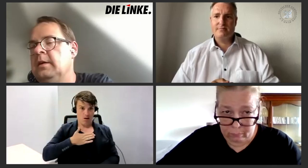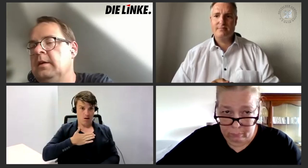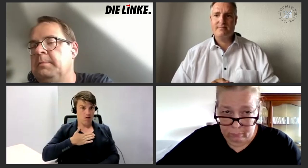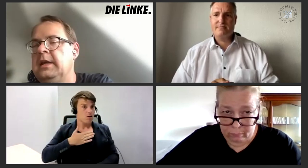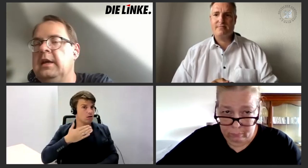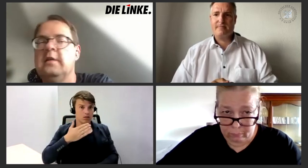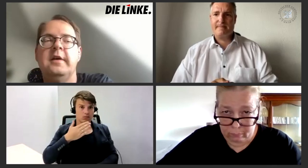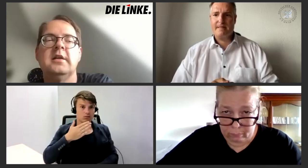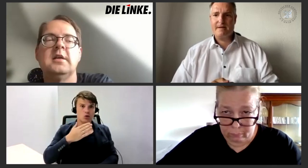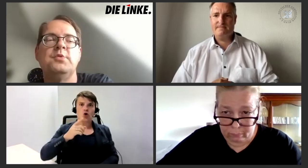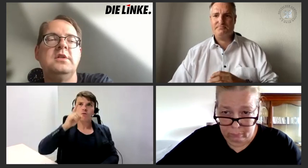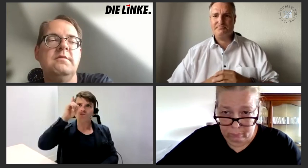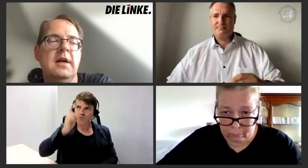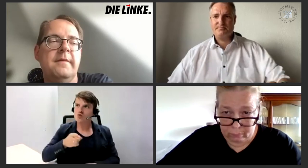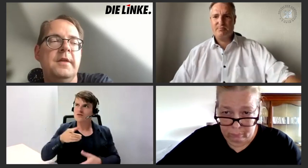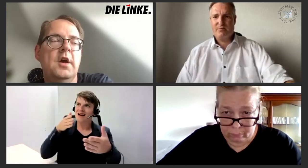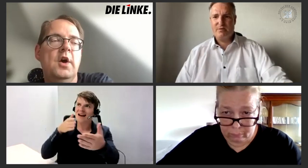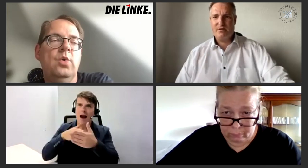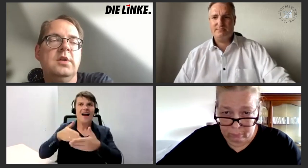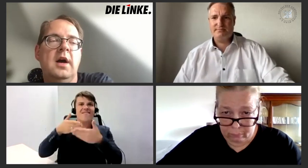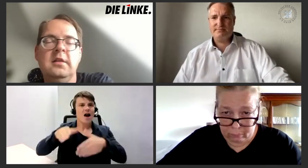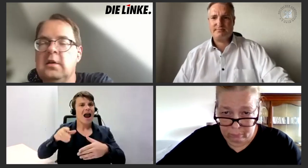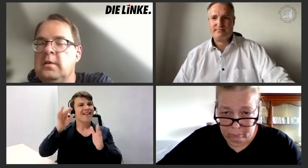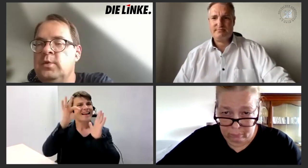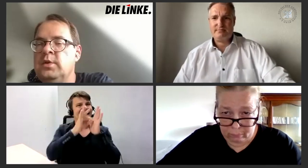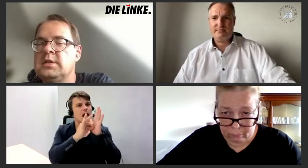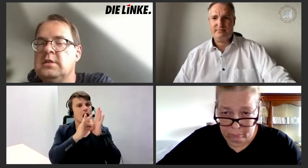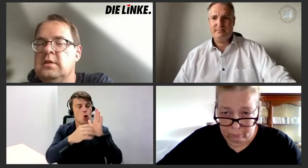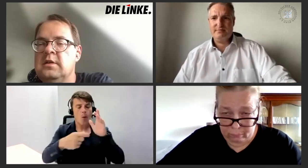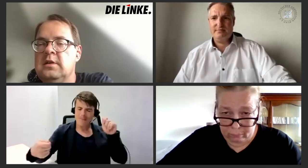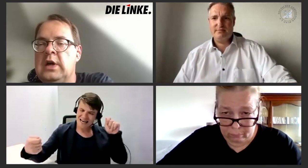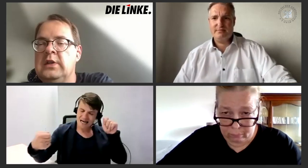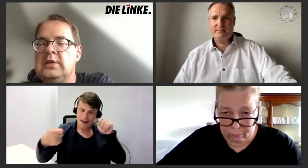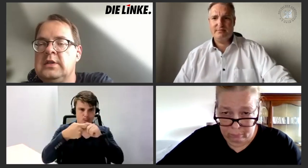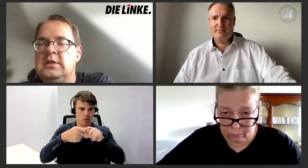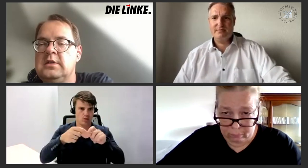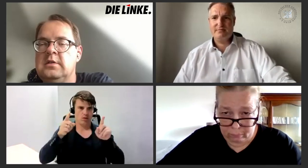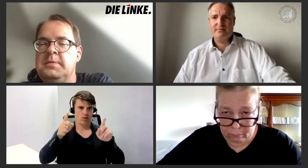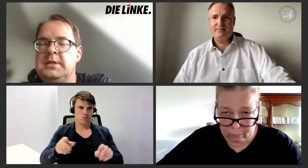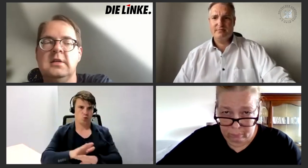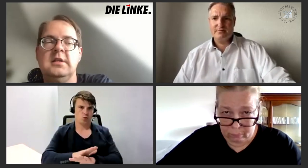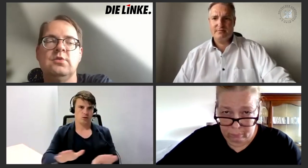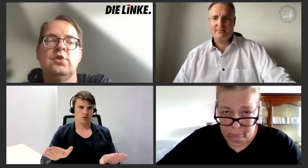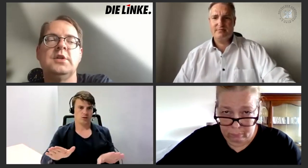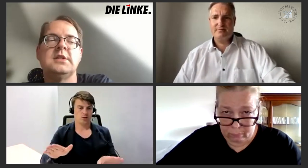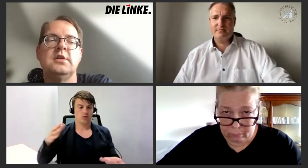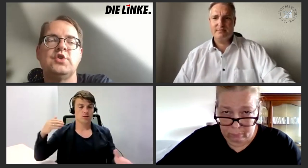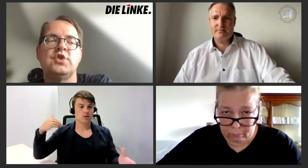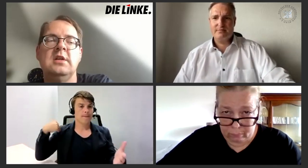das Kriterium der Barrierefreiheit gebunden werden. Unter anderem, und das kannte ich bisher